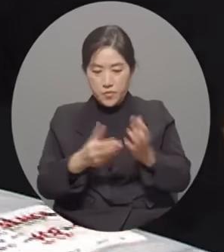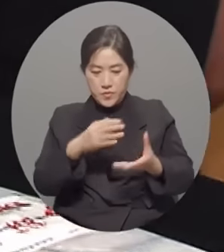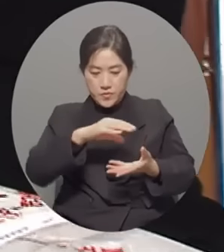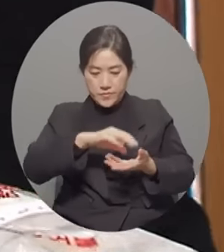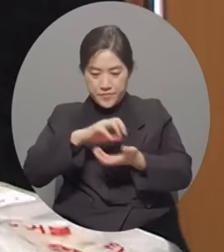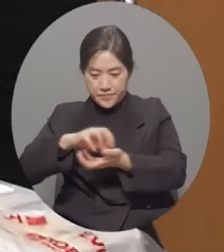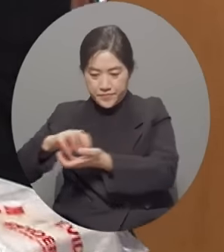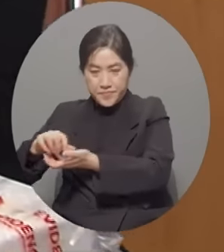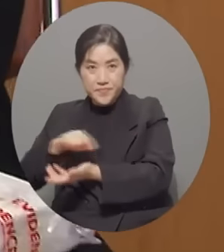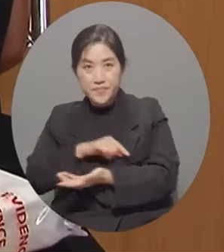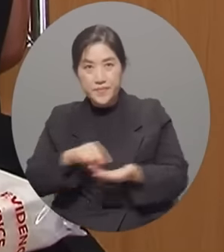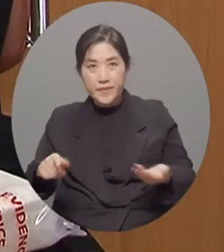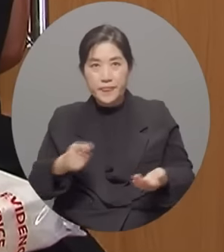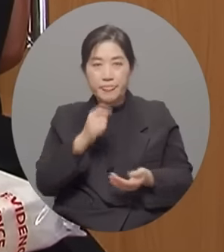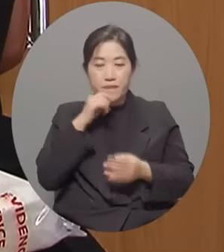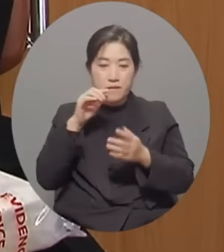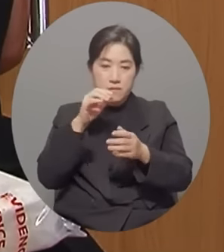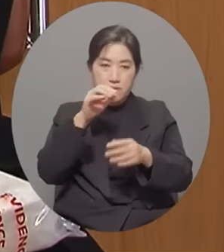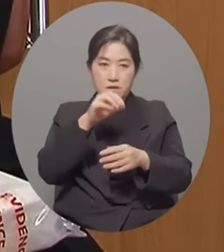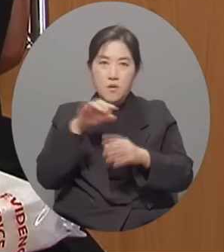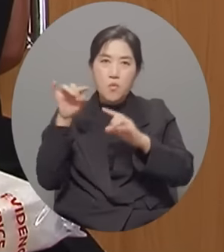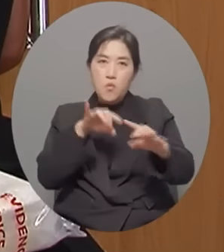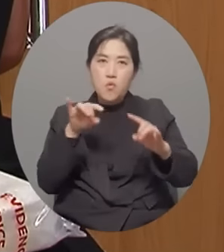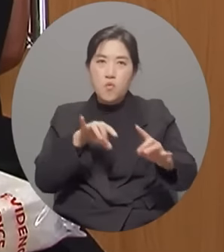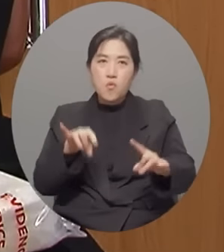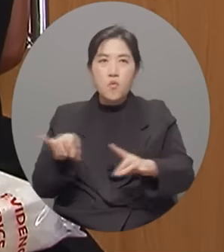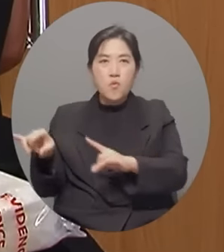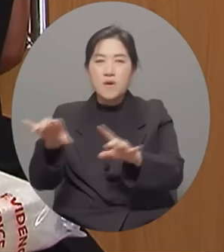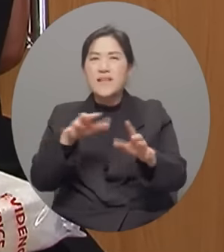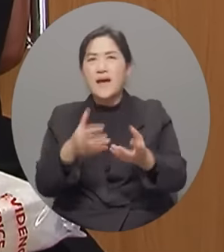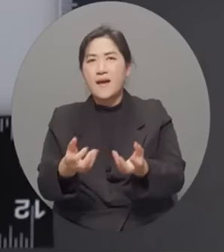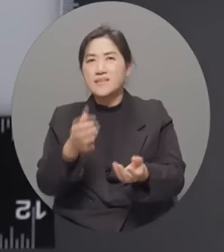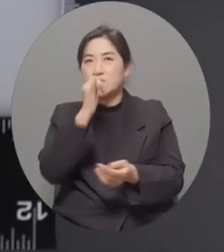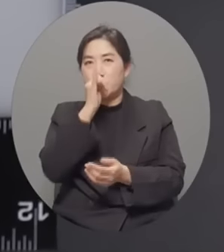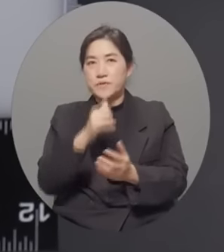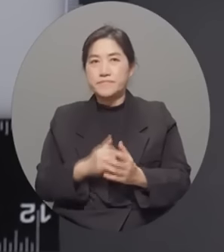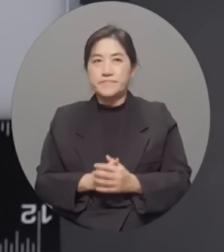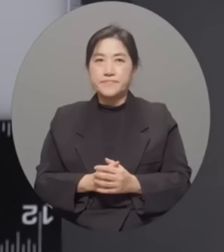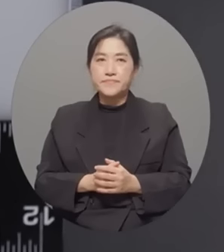(기자) 1kg 단위로 포장된 이 코카인 속에는 작은 위치 추적 장치도 숨겨져